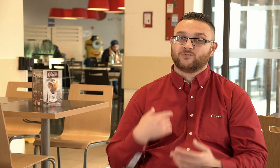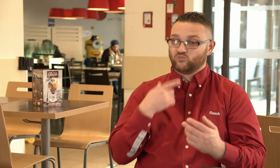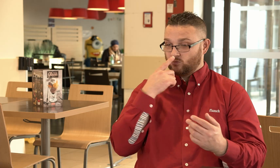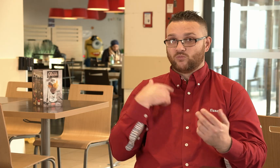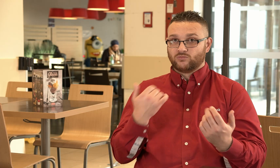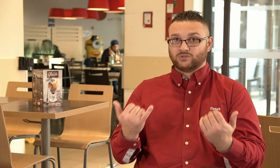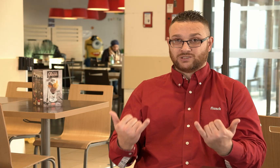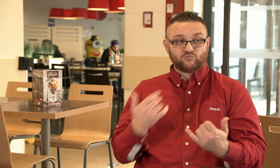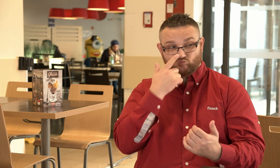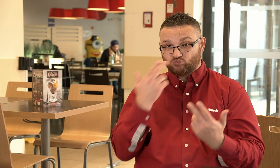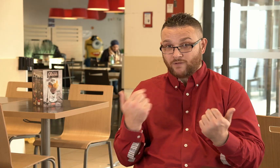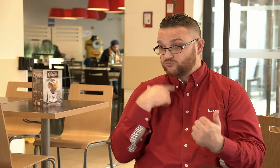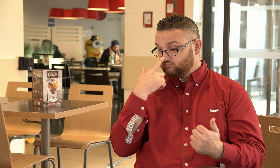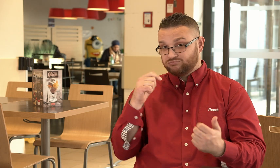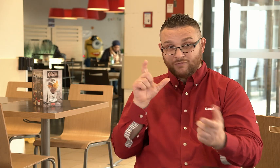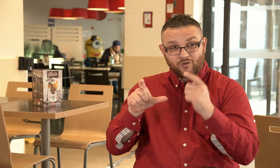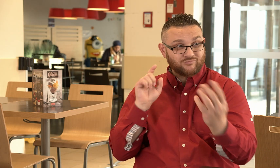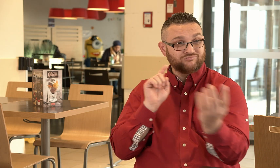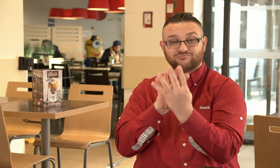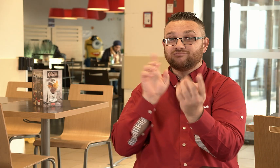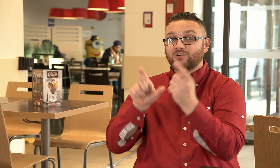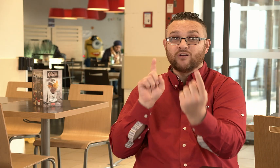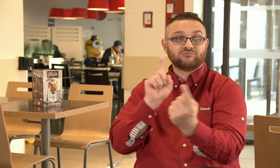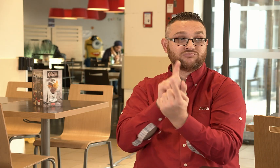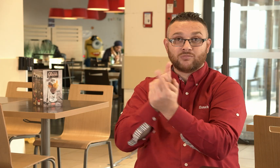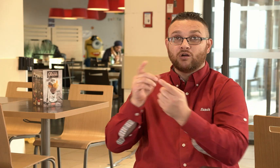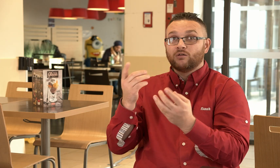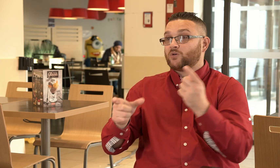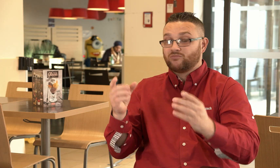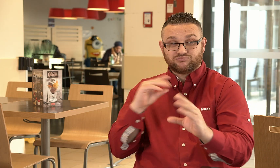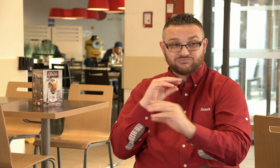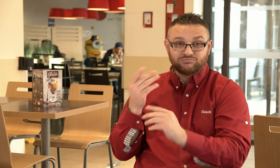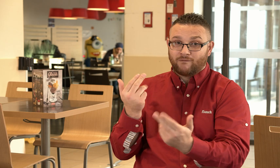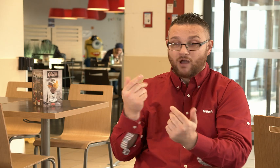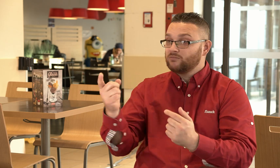Oui, moi ça va bien ici, je me sens bien avec les collègues, même avec les clients.